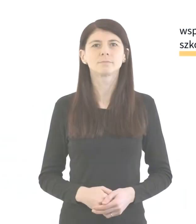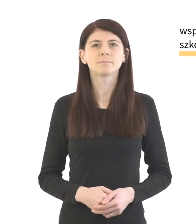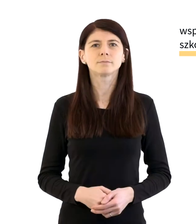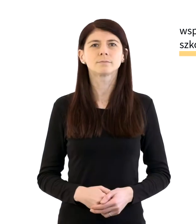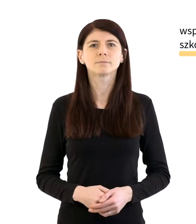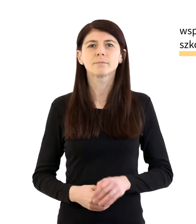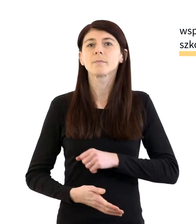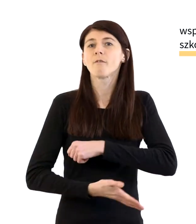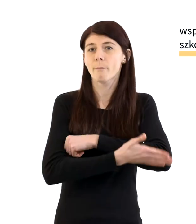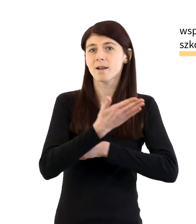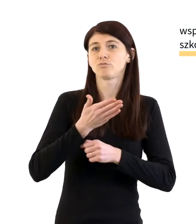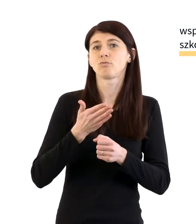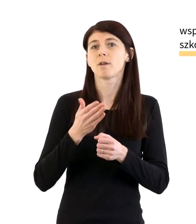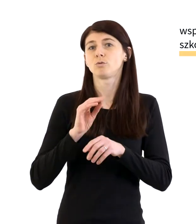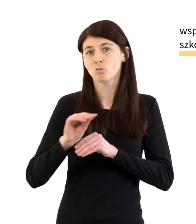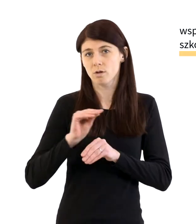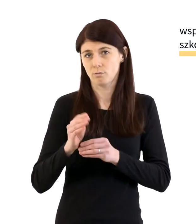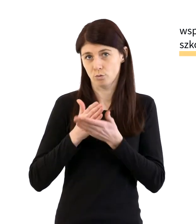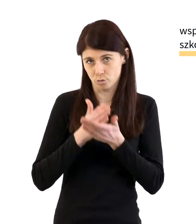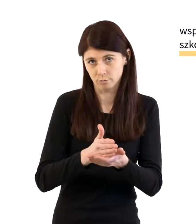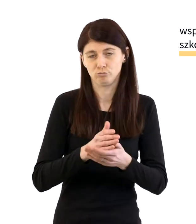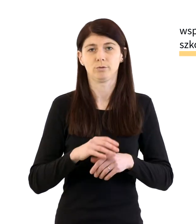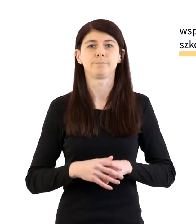Wsparcie szkoleniowo–doradcze